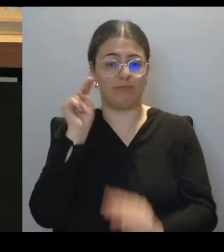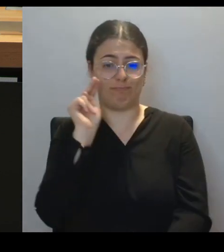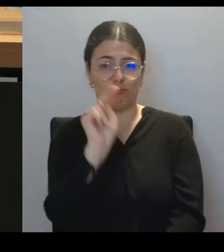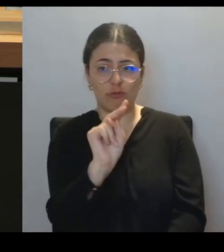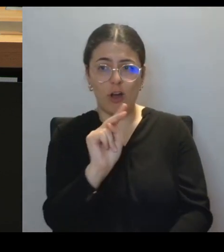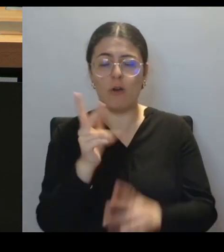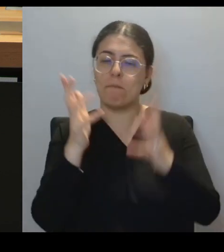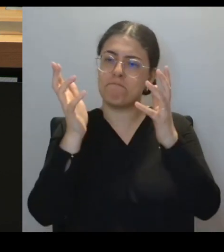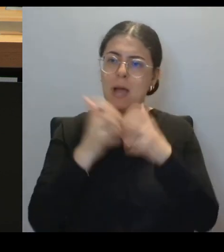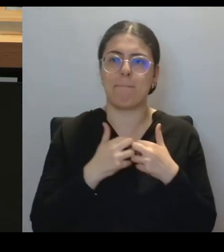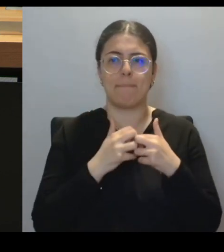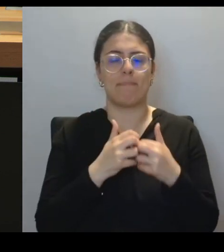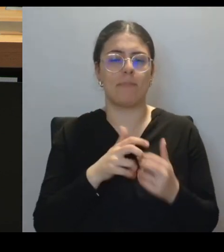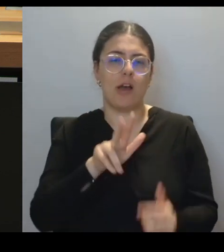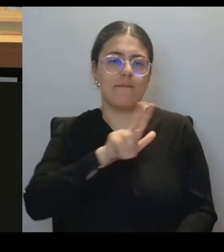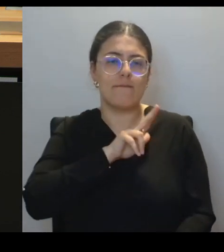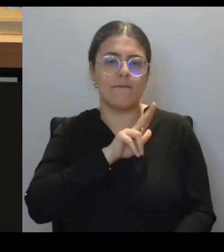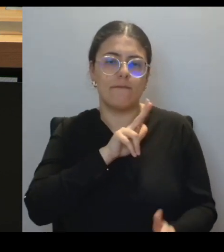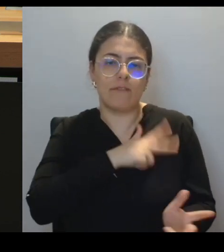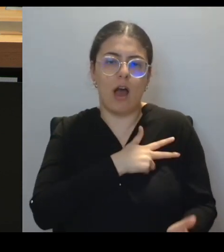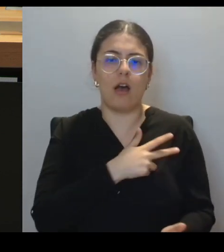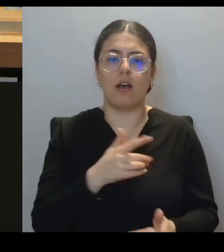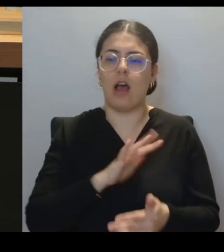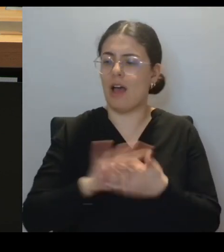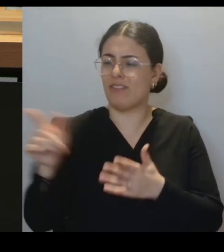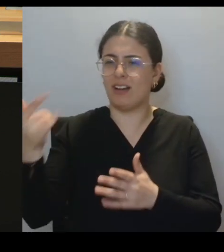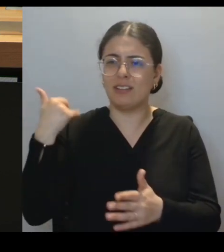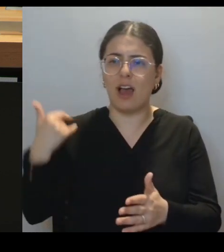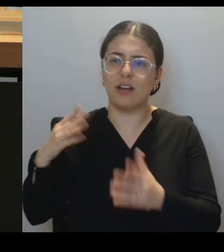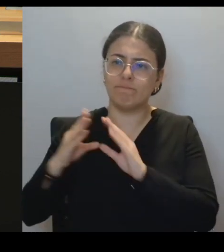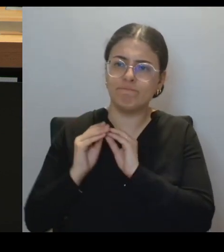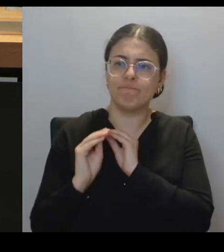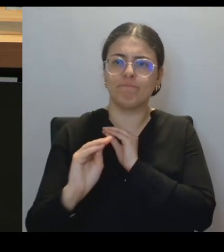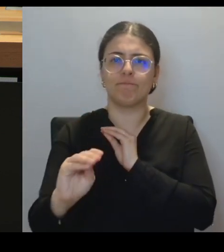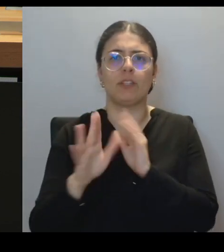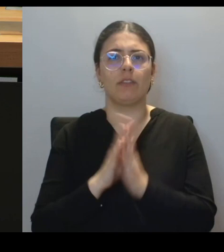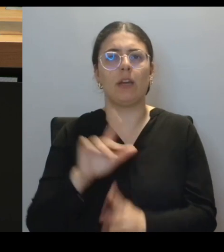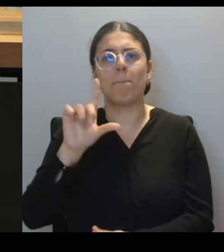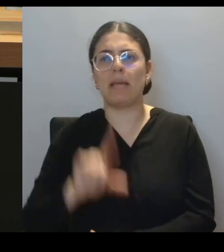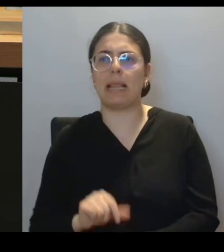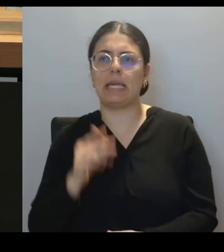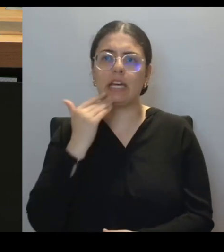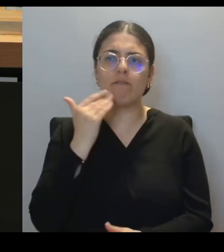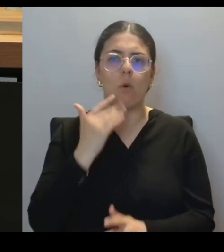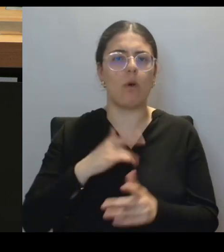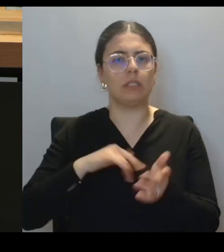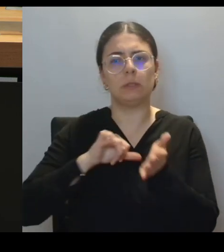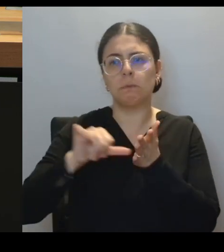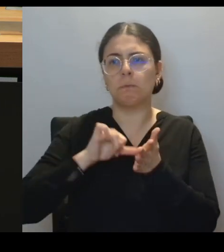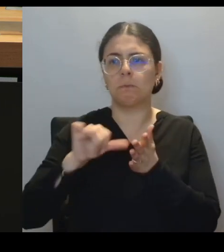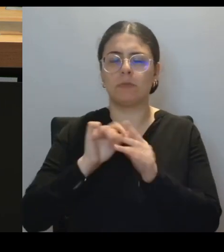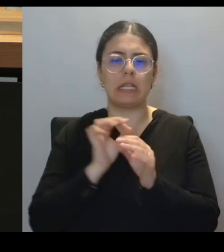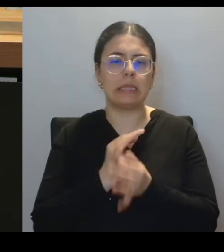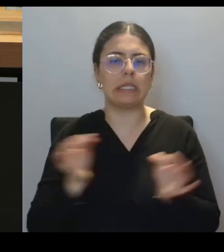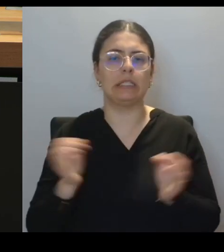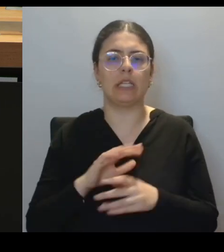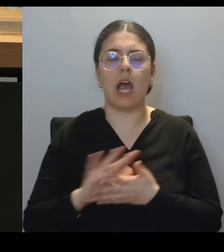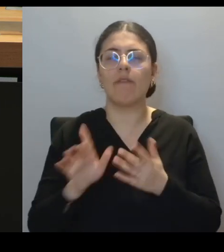Sie haben billig gelebt und genutzt. Sie haben abgenutzt und große Sprüche gemacht über Kapital ismus und was es sonst noch so an